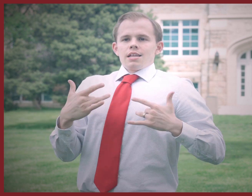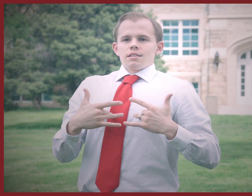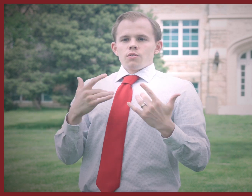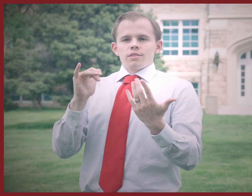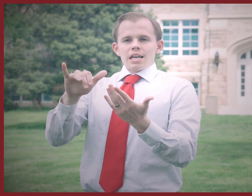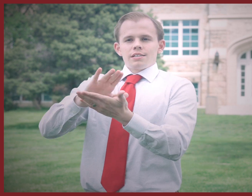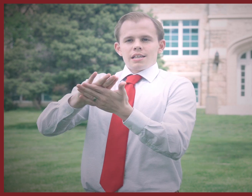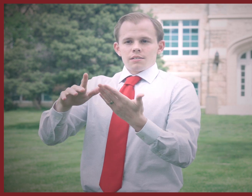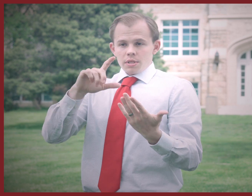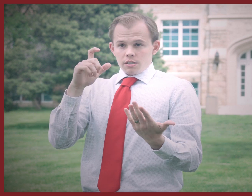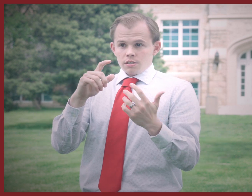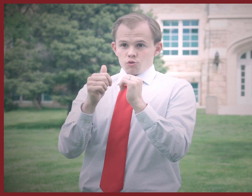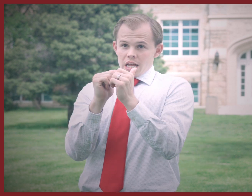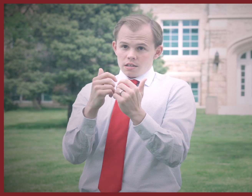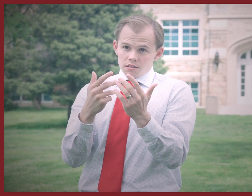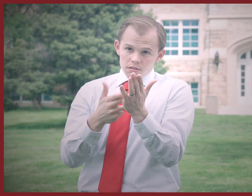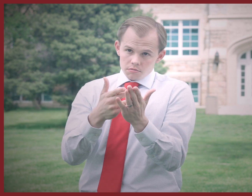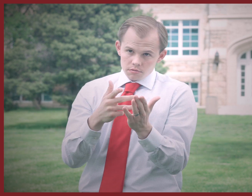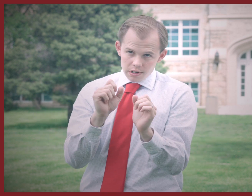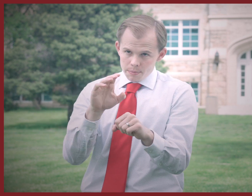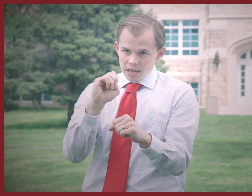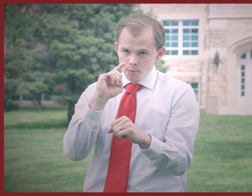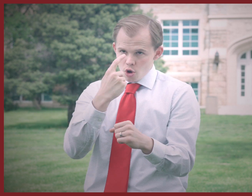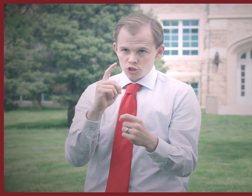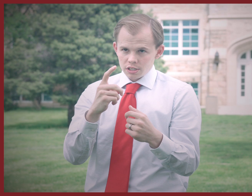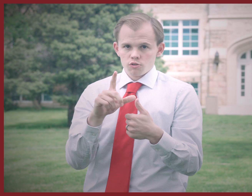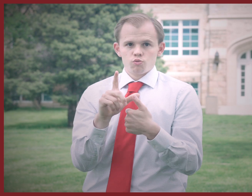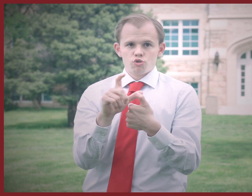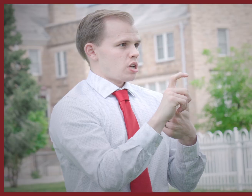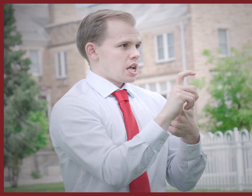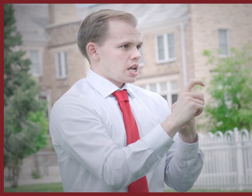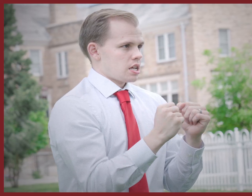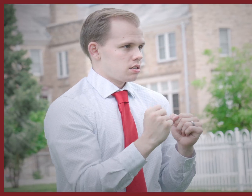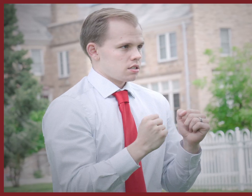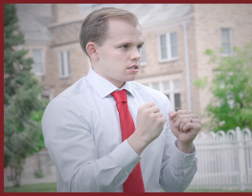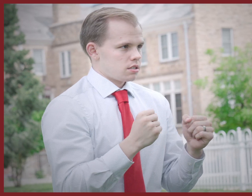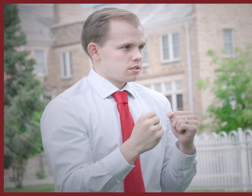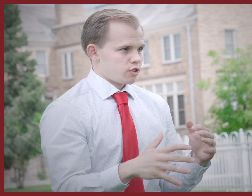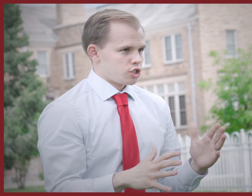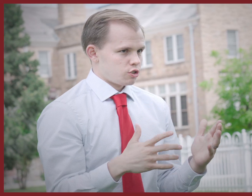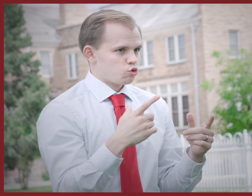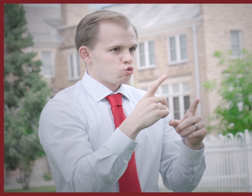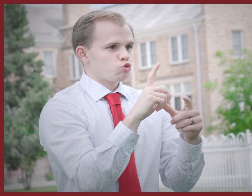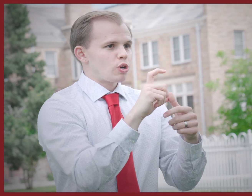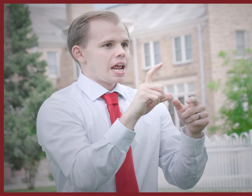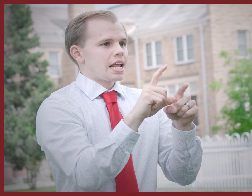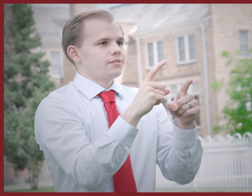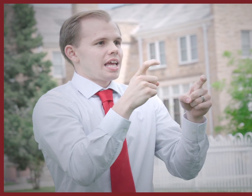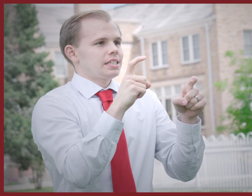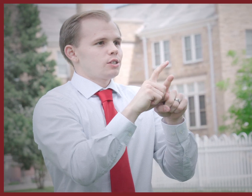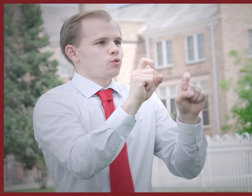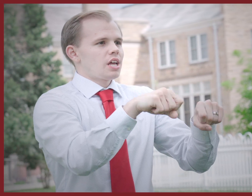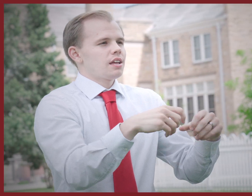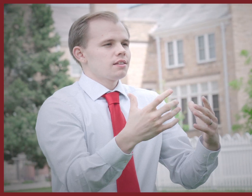que siempre fue divertido. Ya que sabes que carreras puede ser un poco aburrido, definitivamente. Simplemente corres y luego terminas y correr